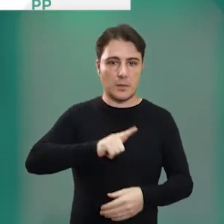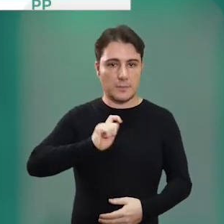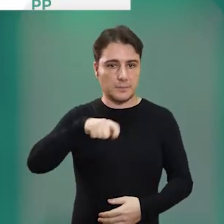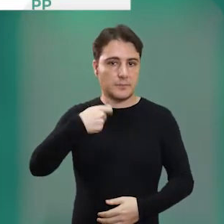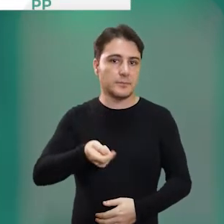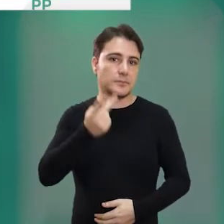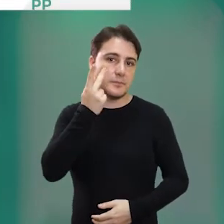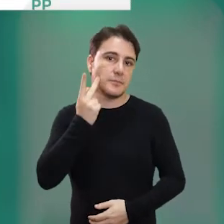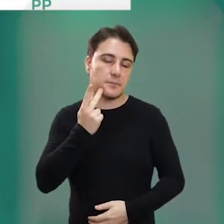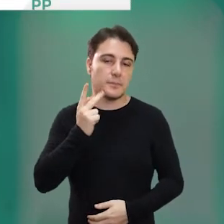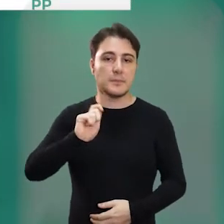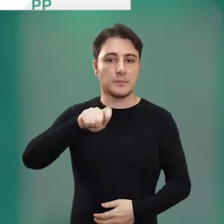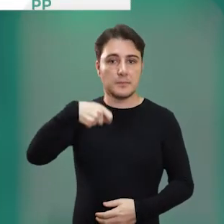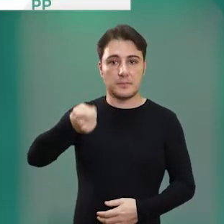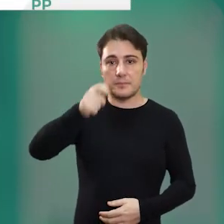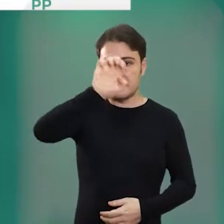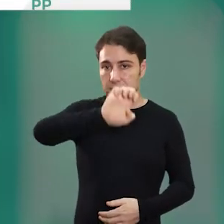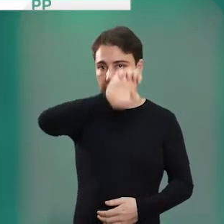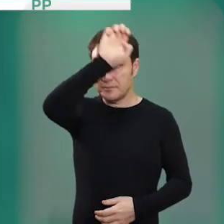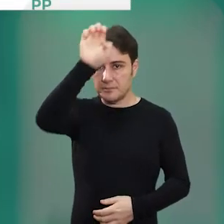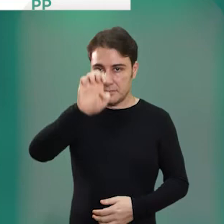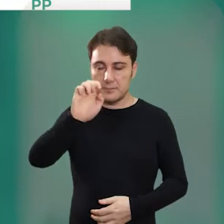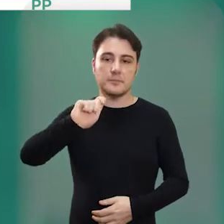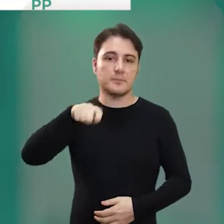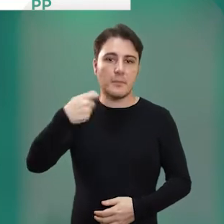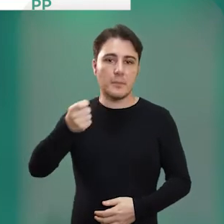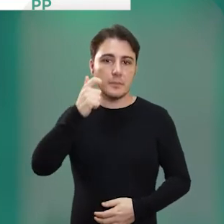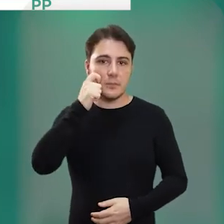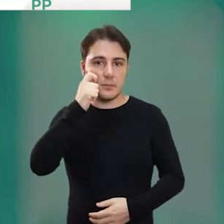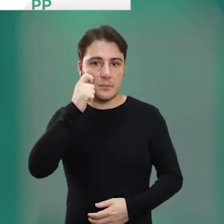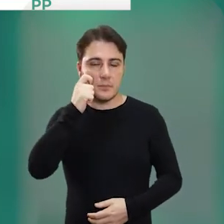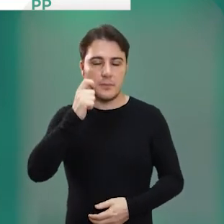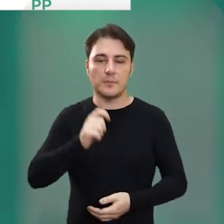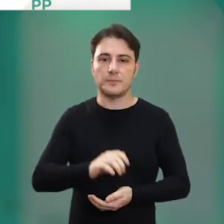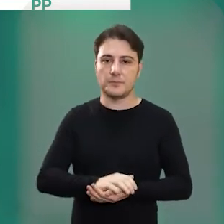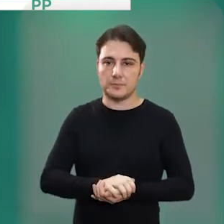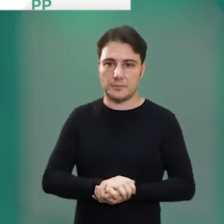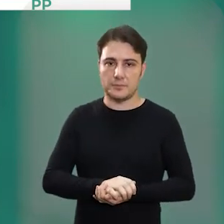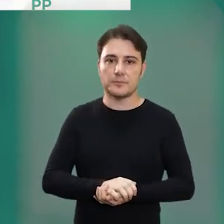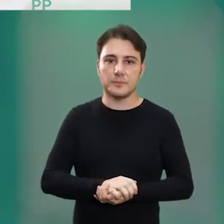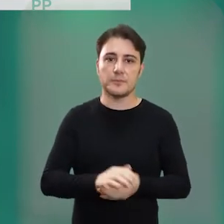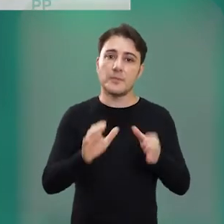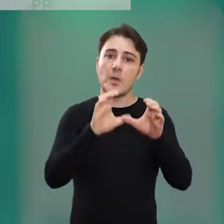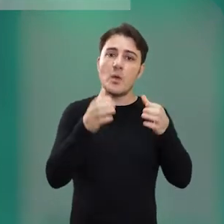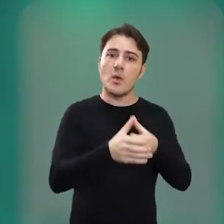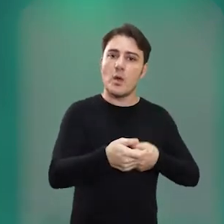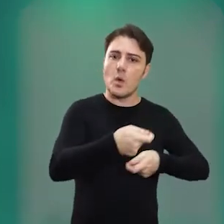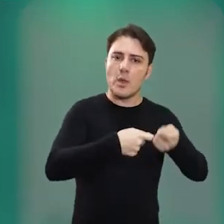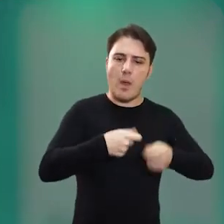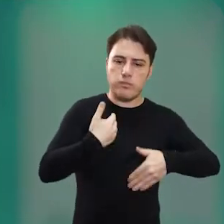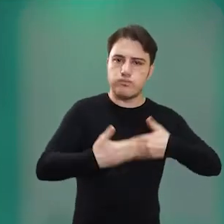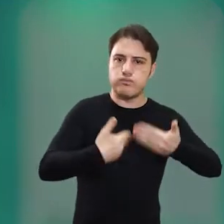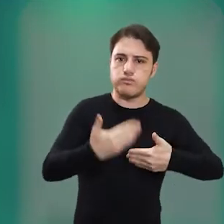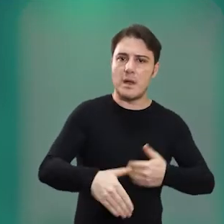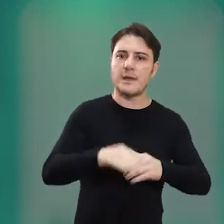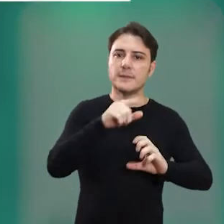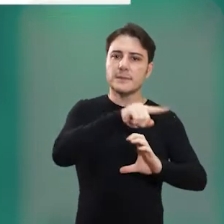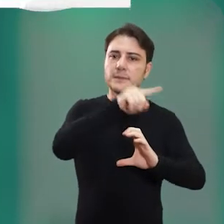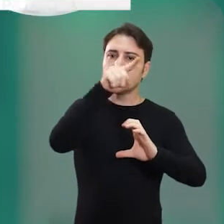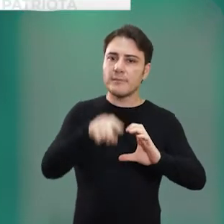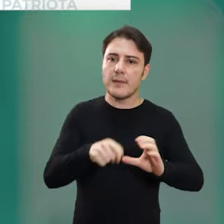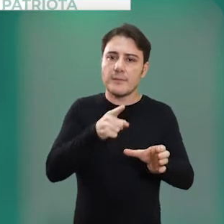ficará com os vereadores Paulo Landim, Edson Hel e Emanoel Sponton. A composição da comissão de